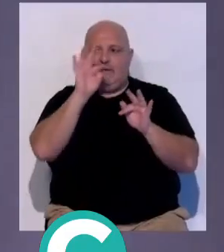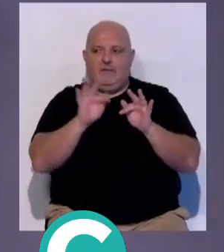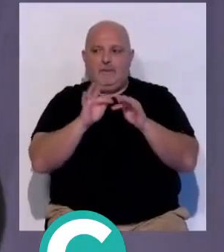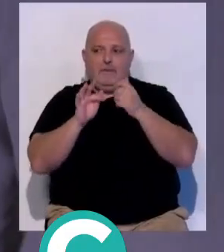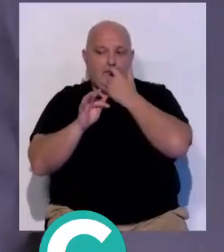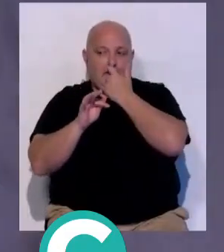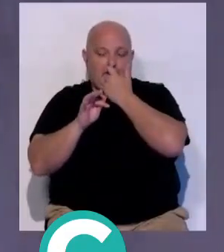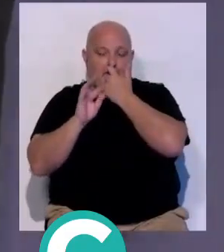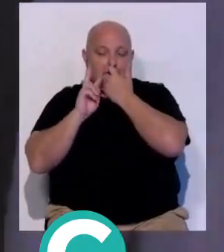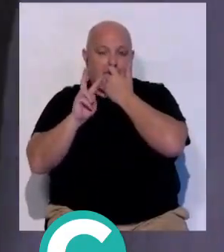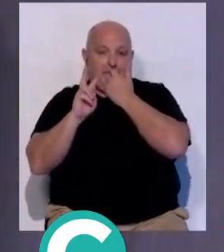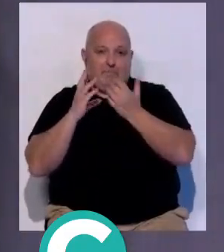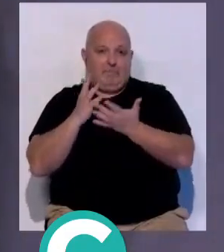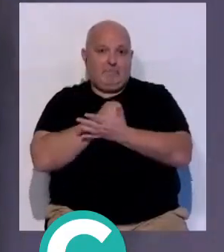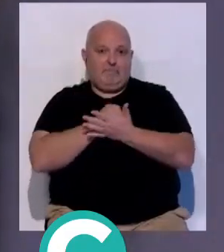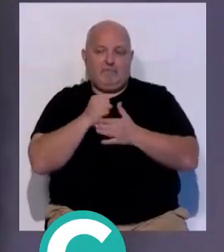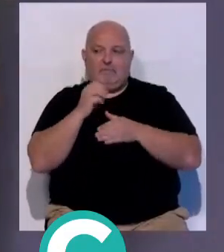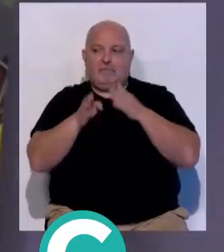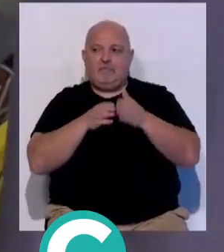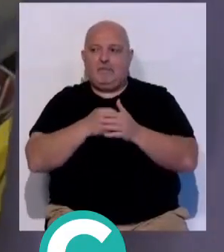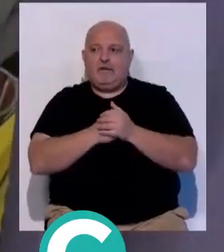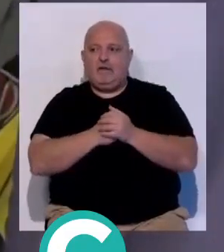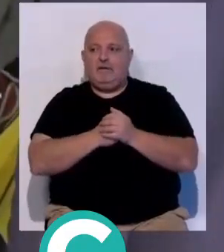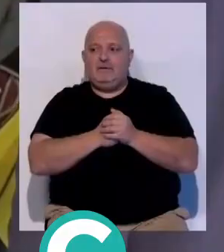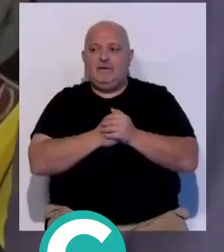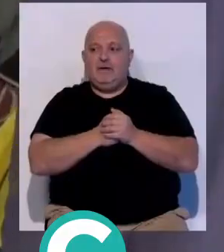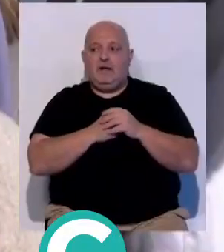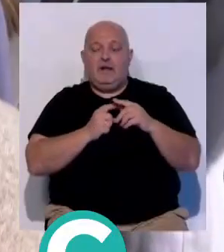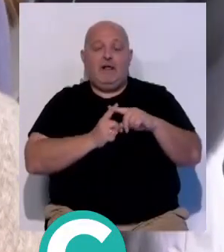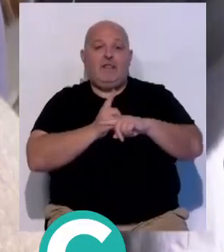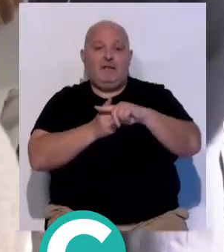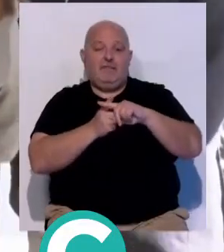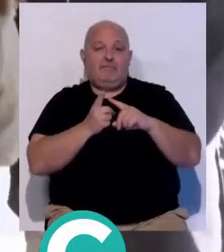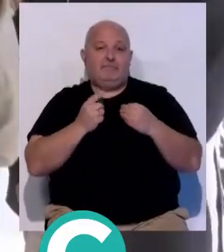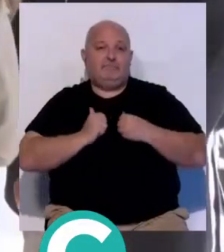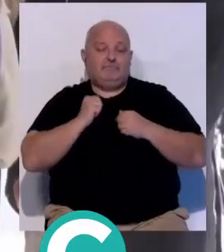estamos disfrutando todos los asistentes Y que además de vivir en si tú también pueden